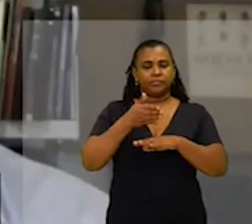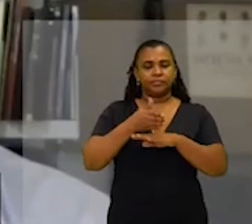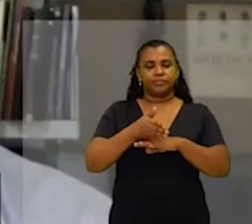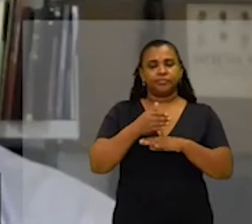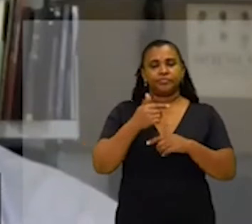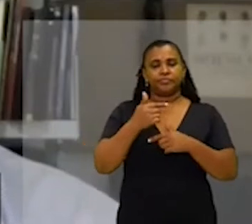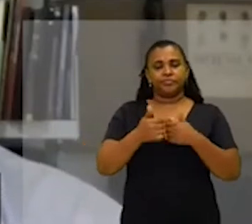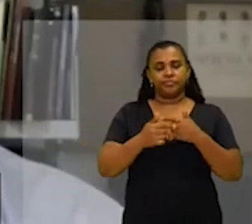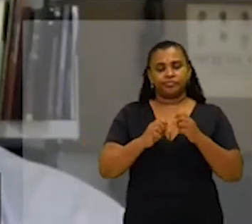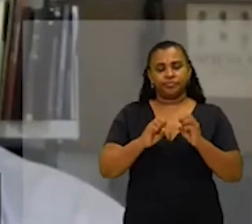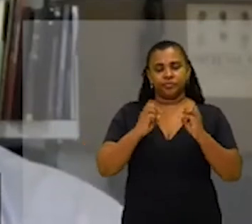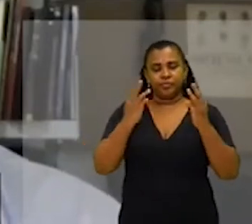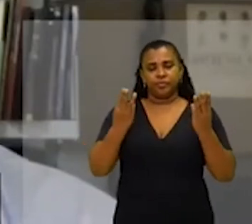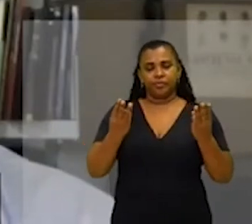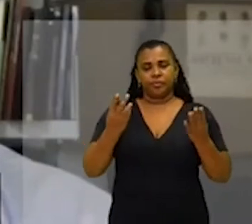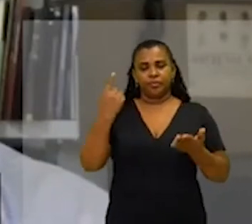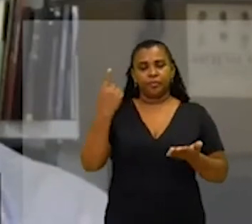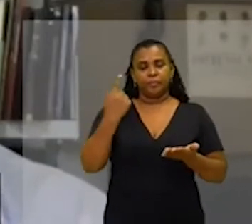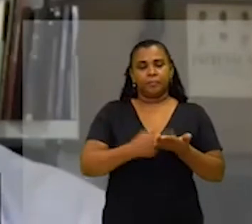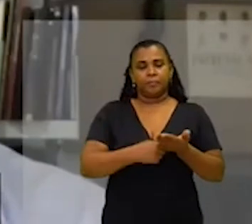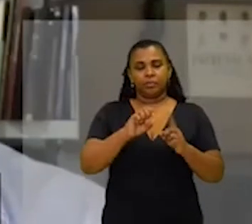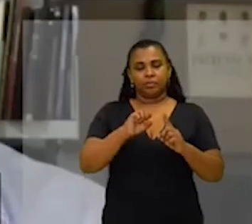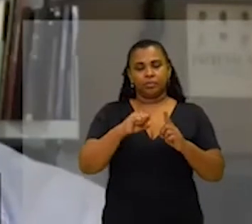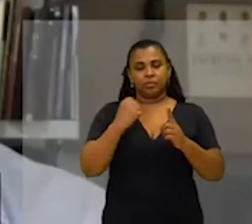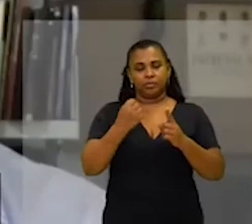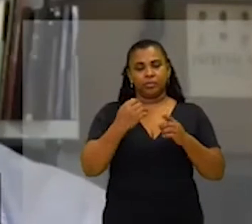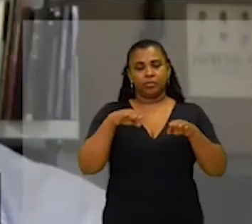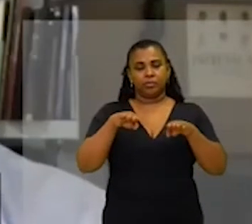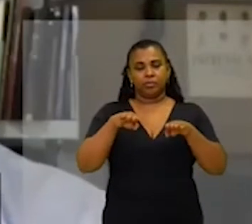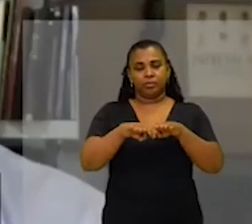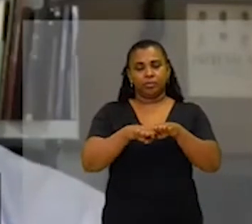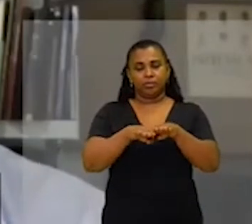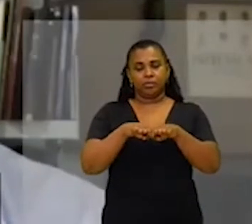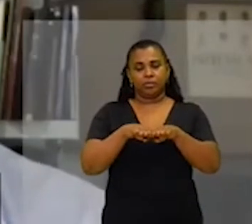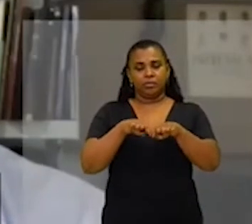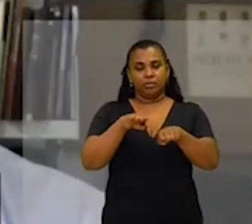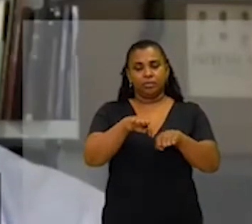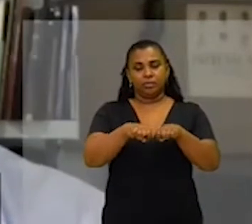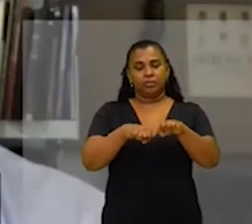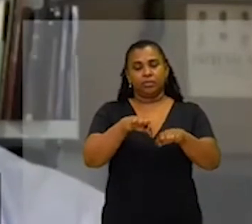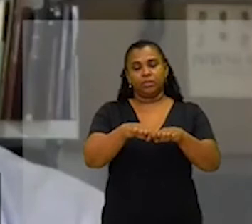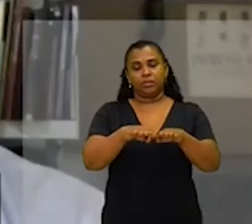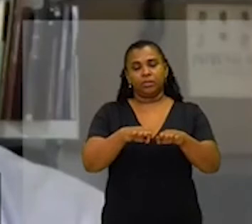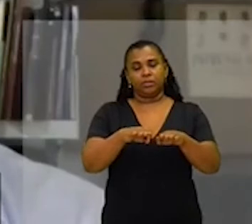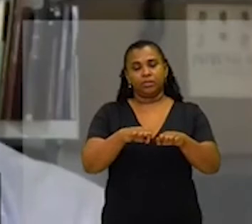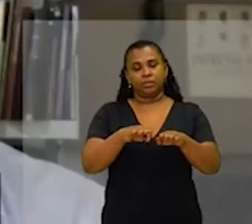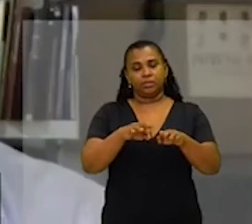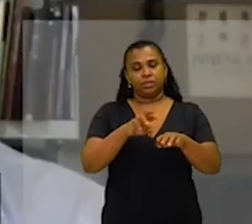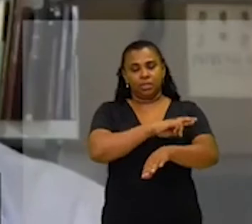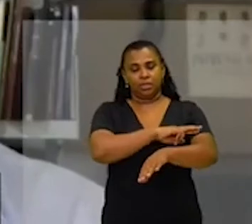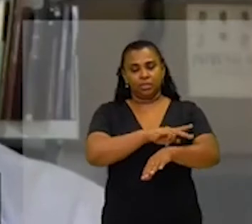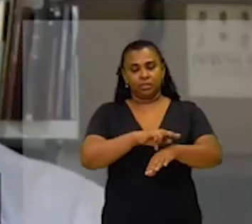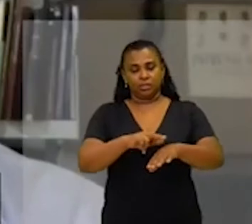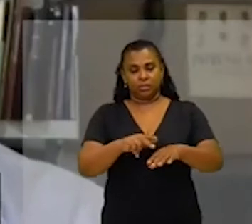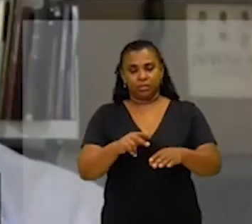um par Social pela Equidade racial para inclusão de jovens no mercado de trabalho EA tentativa